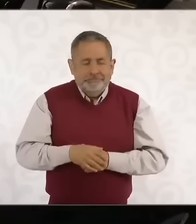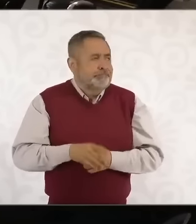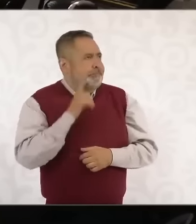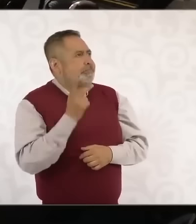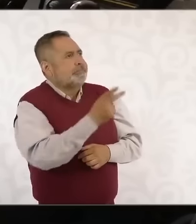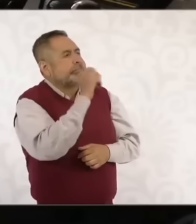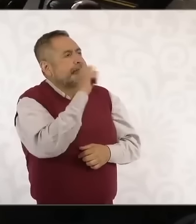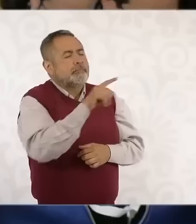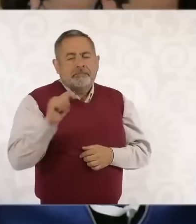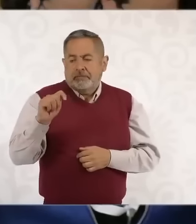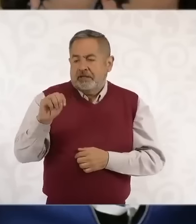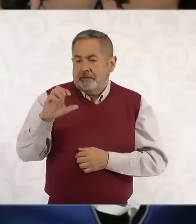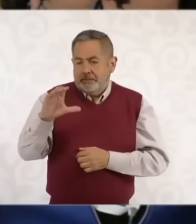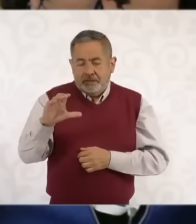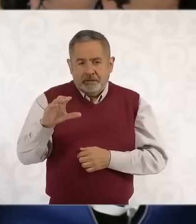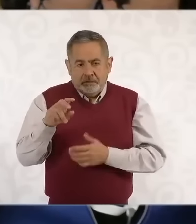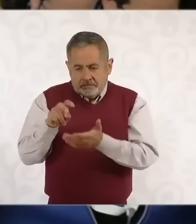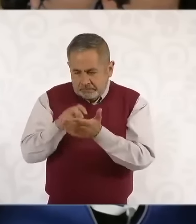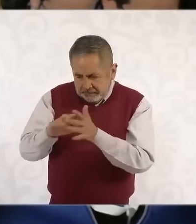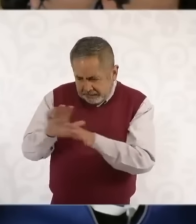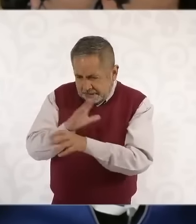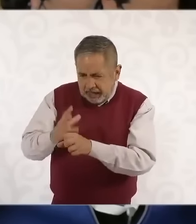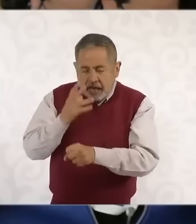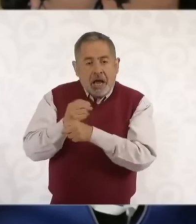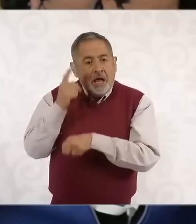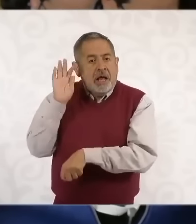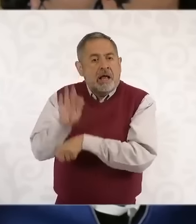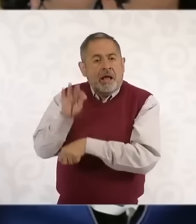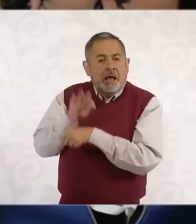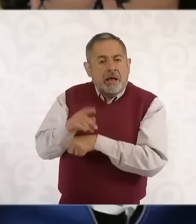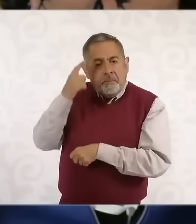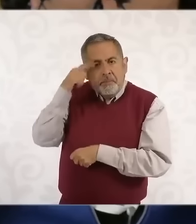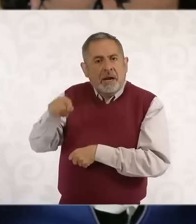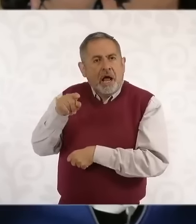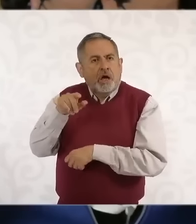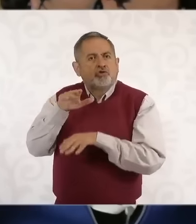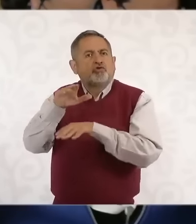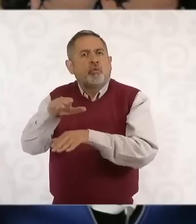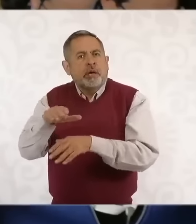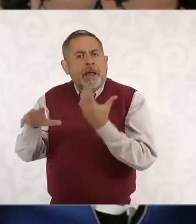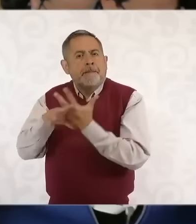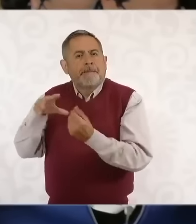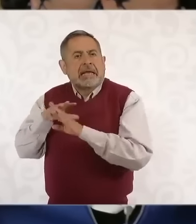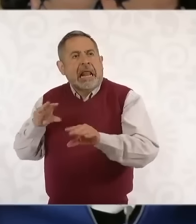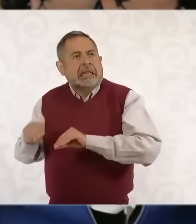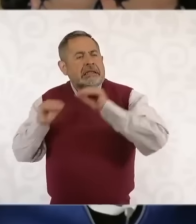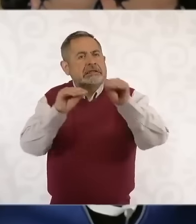el TEMEC no contiene ajustes promigrantes, eh, pero sí incluye disposiciones laborales